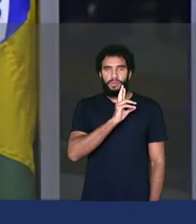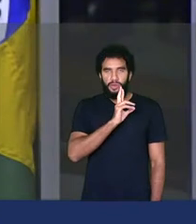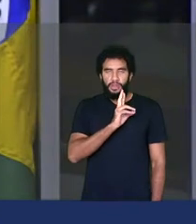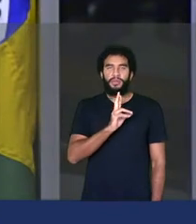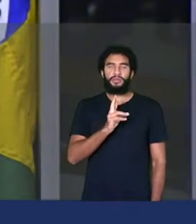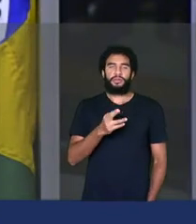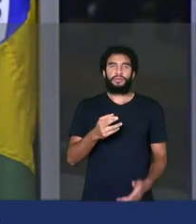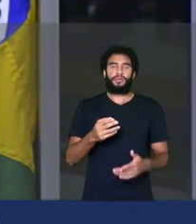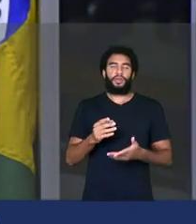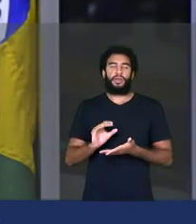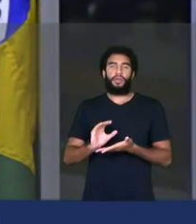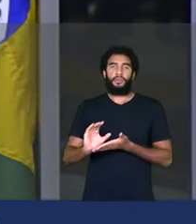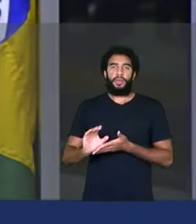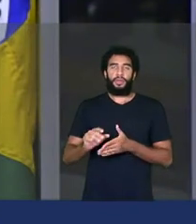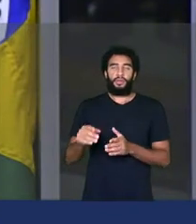DE EMENDA DO DEPUTADO MARCELO